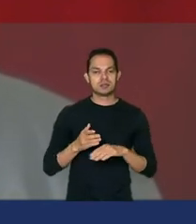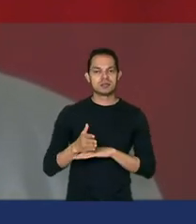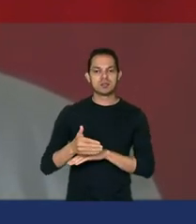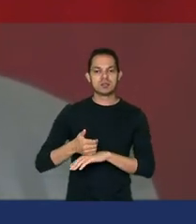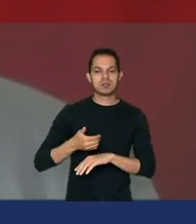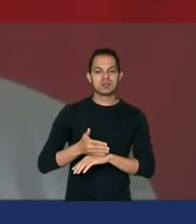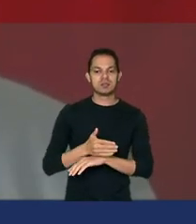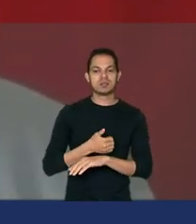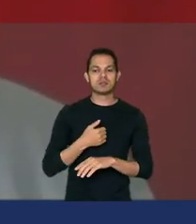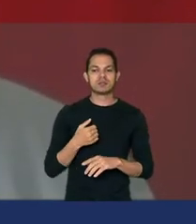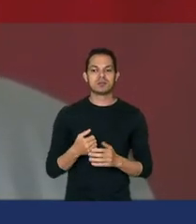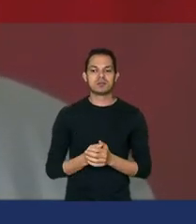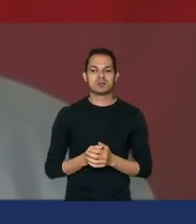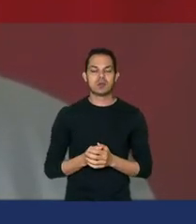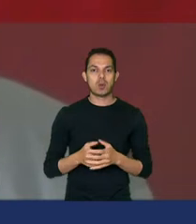DEMOCRATIZAR, PRESIDENTE, ESSE